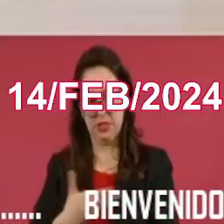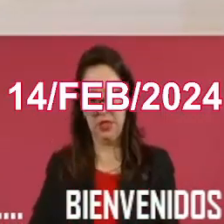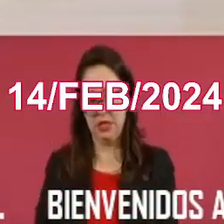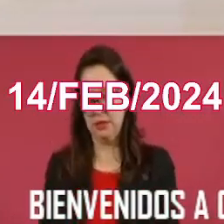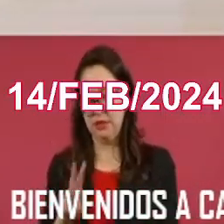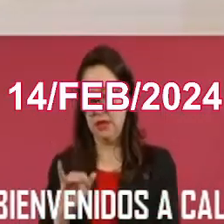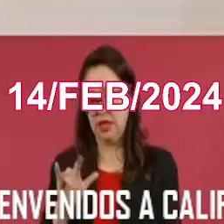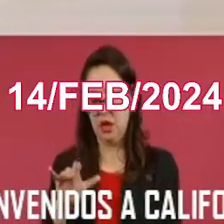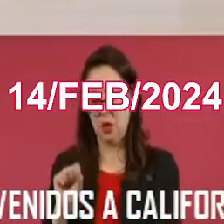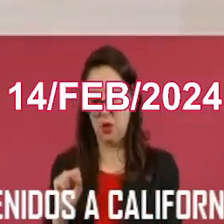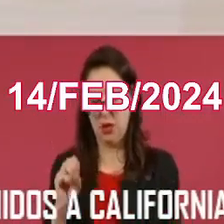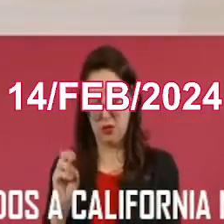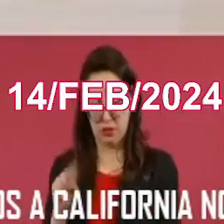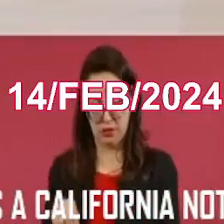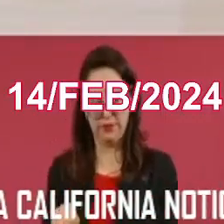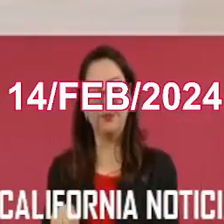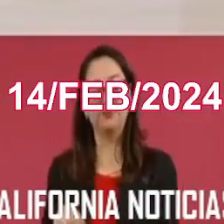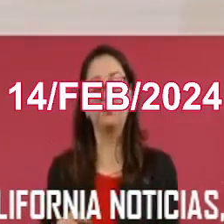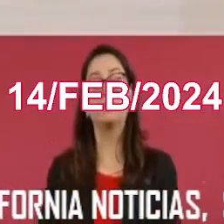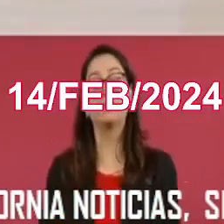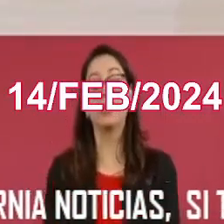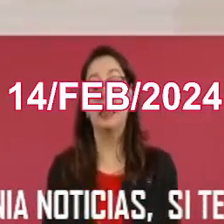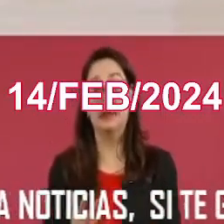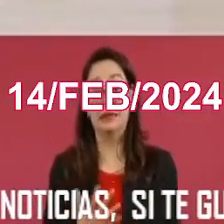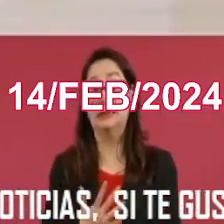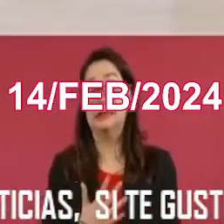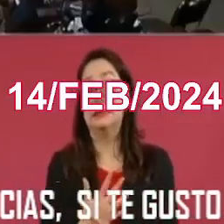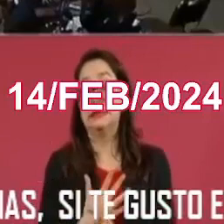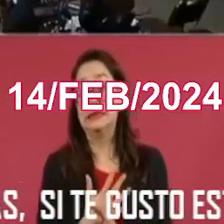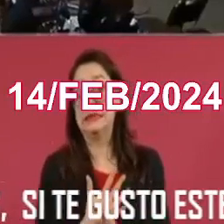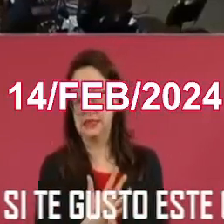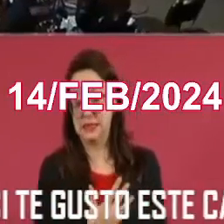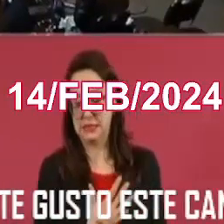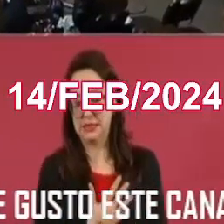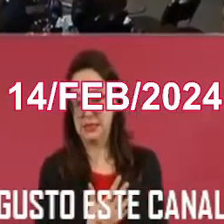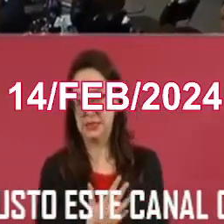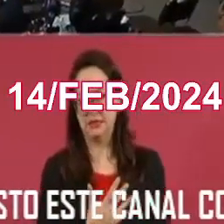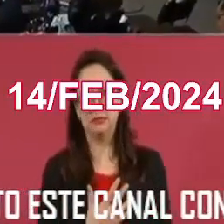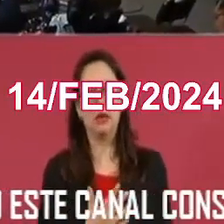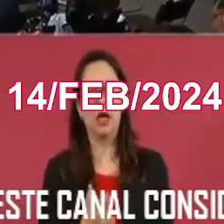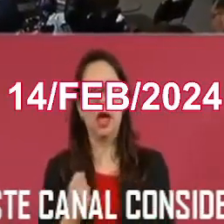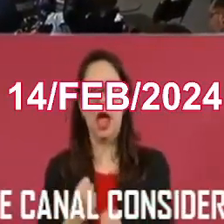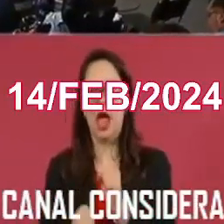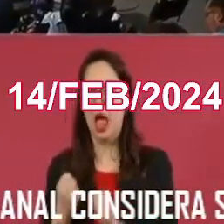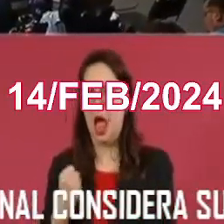díganme creo que es de 1925 la